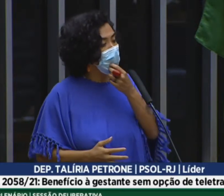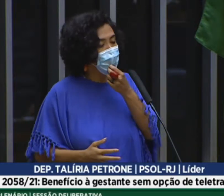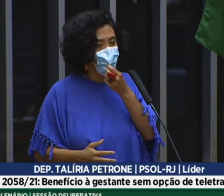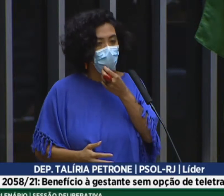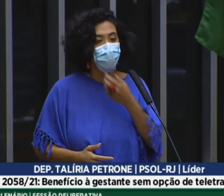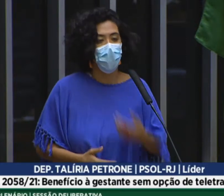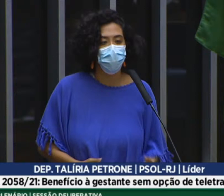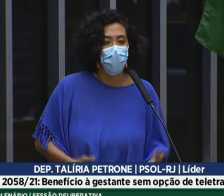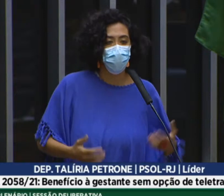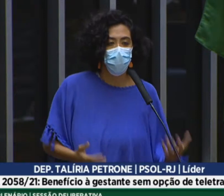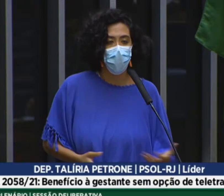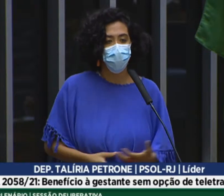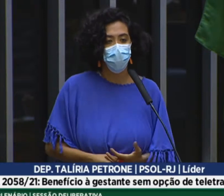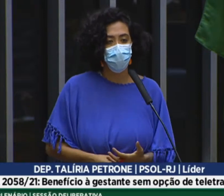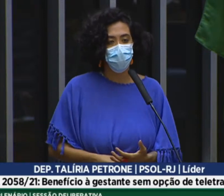É CHOCANTE CONSTATAR QUE NO